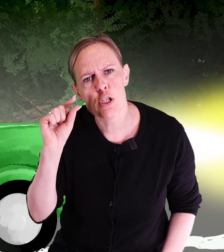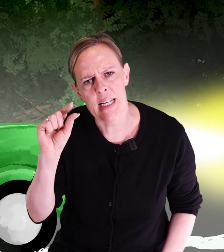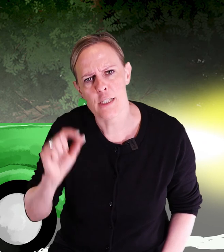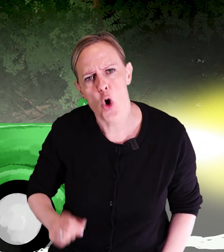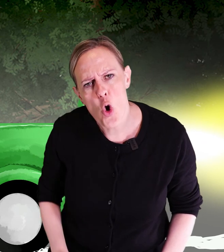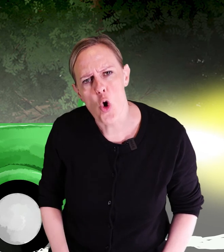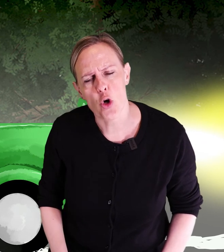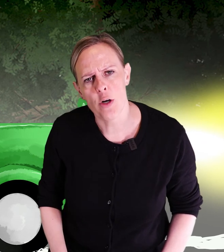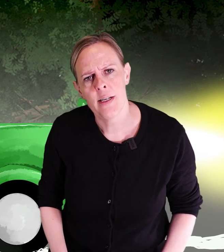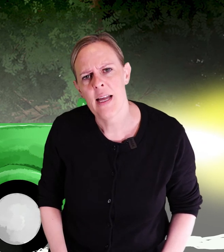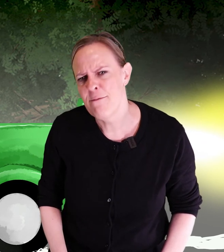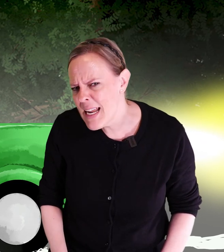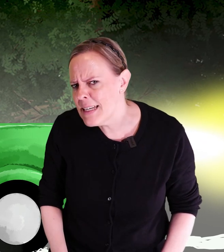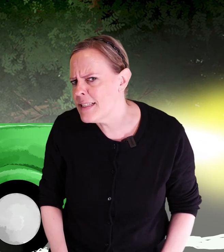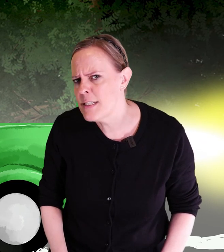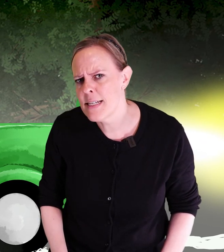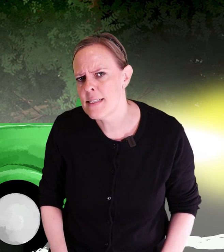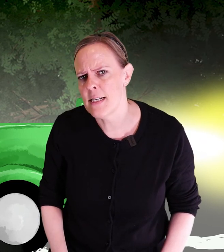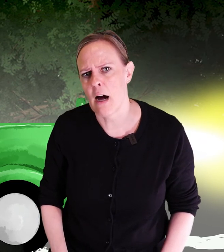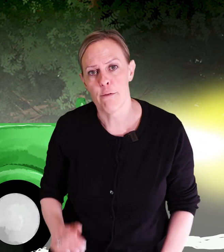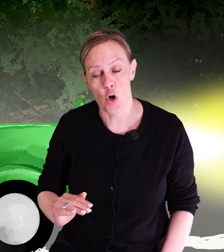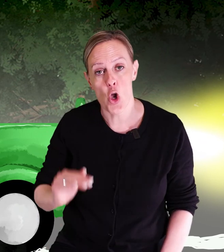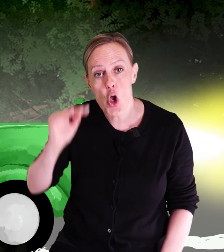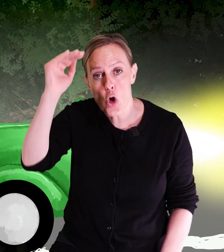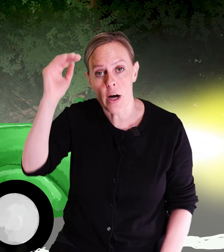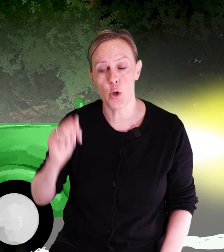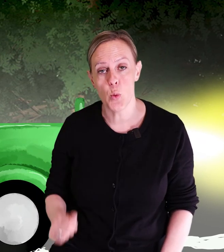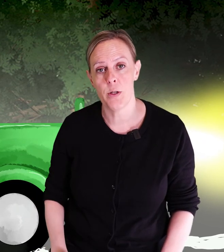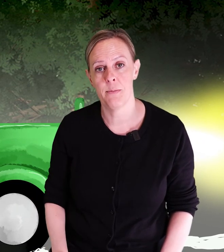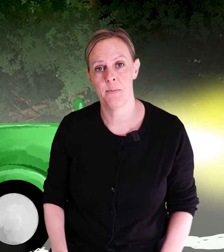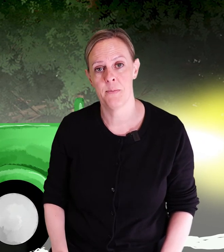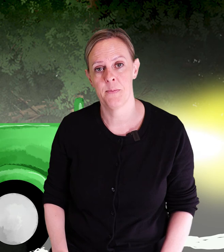pysslingsöron är väldigt känsliga för höga ljud